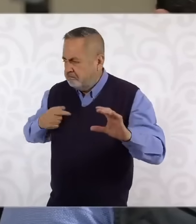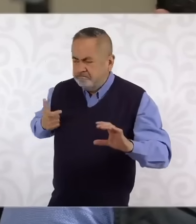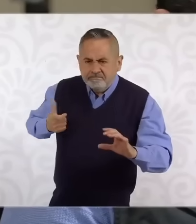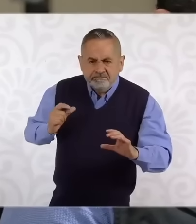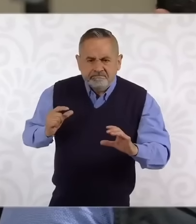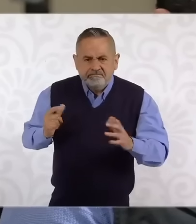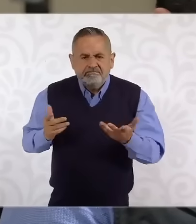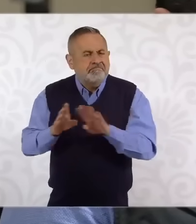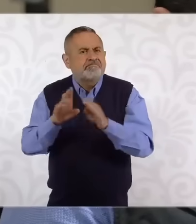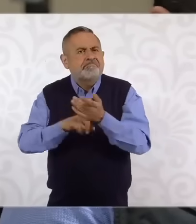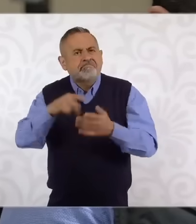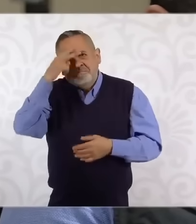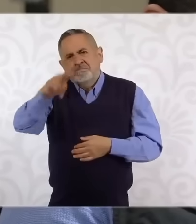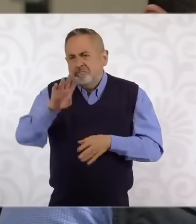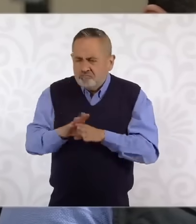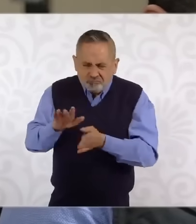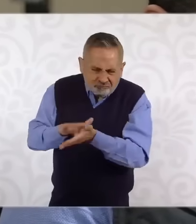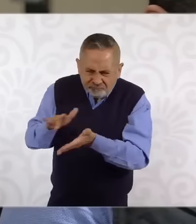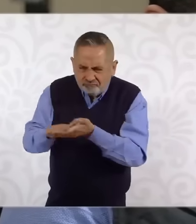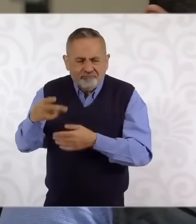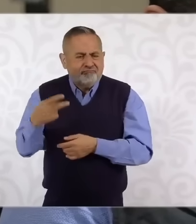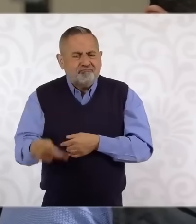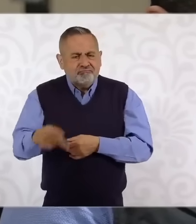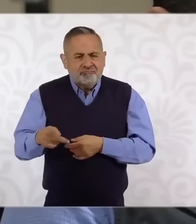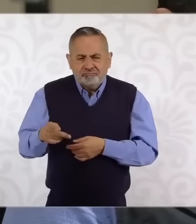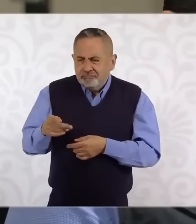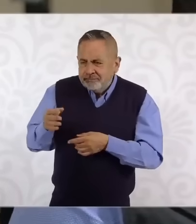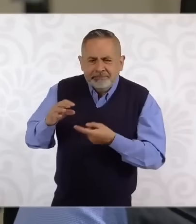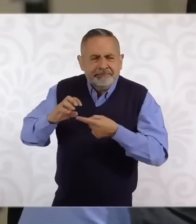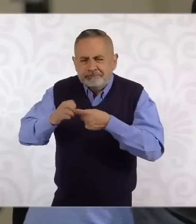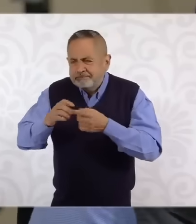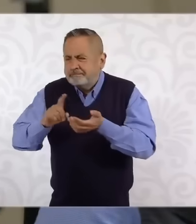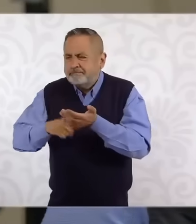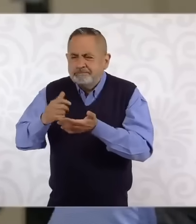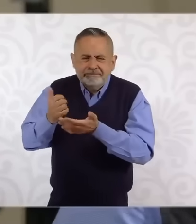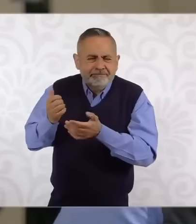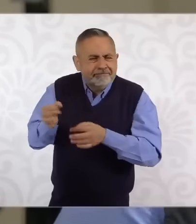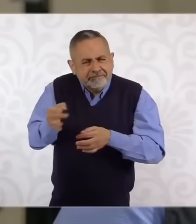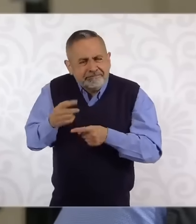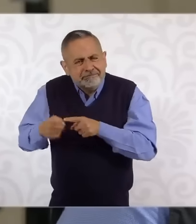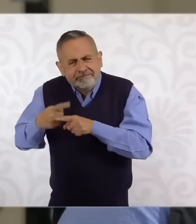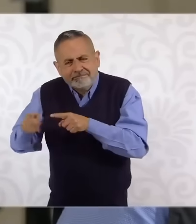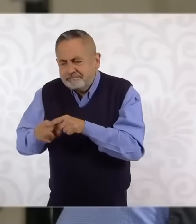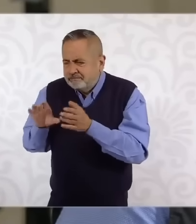aquí en México eh con los productores de granos básicos, por ejemplo, y bueno, todos los eh eh